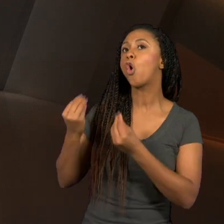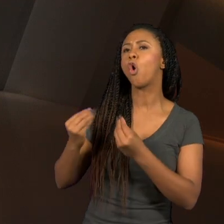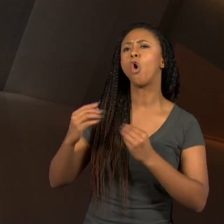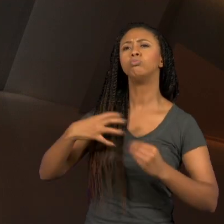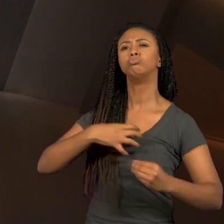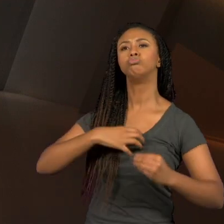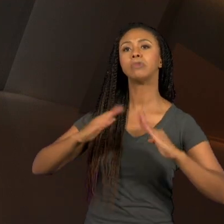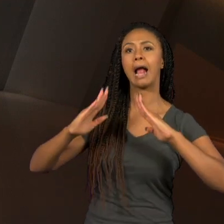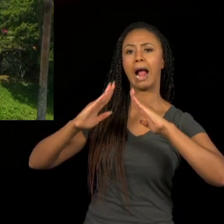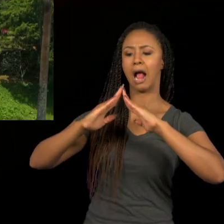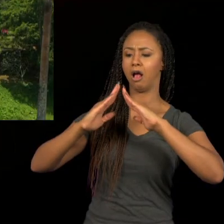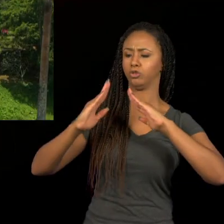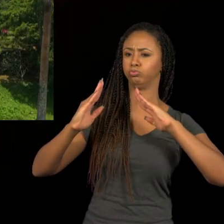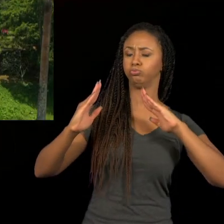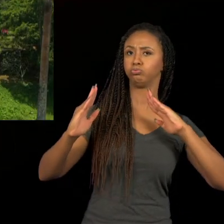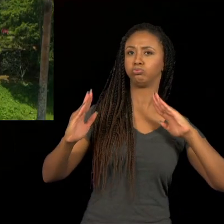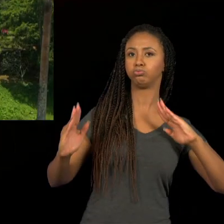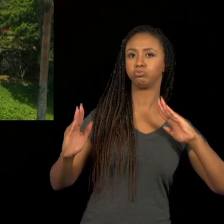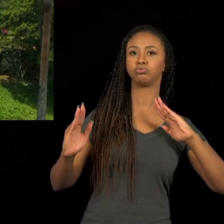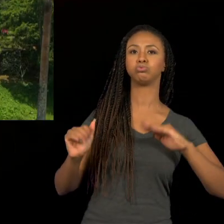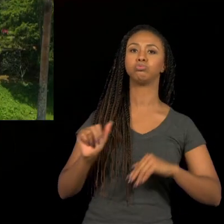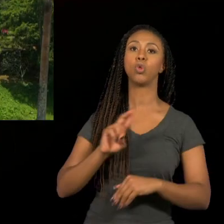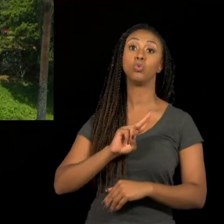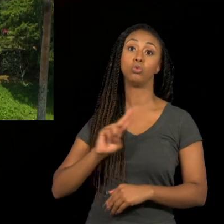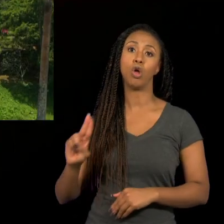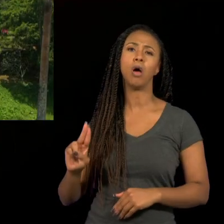CONHECIDOS COMO "CASA-GRANDE", INCLUSIVE UMA